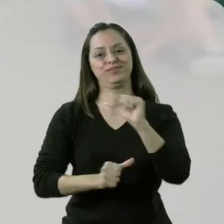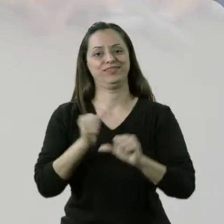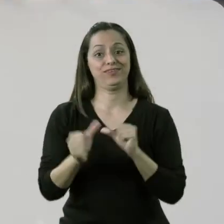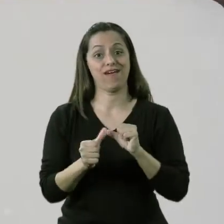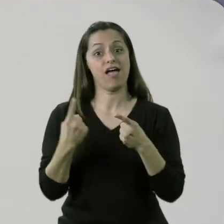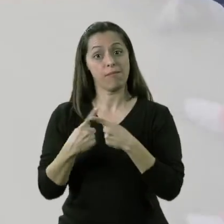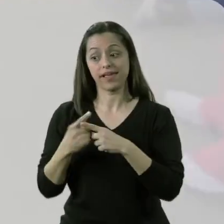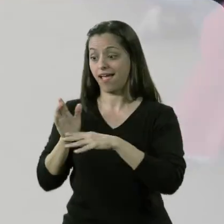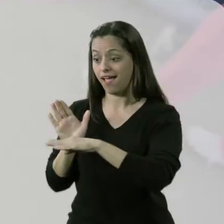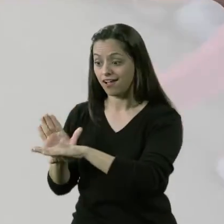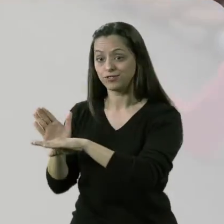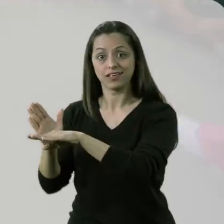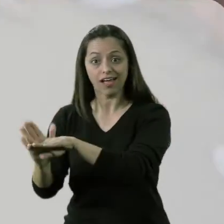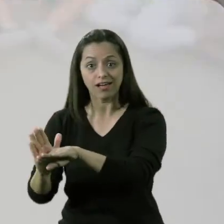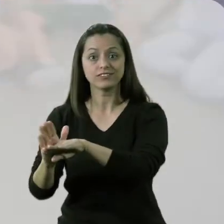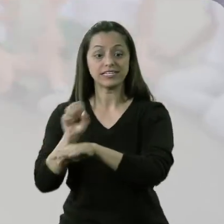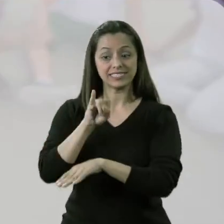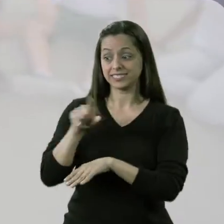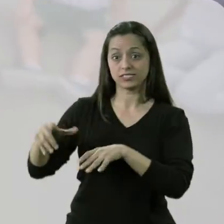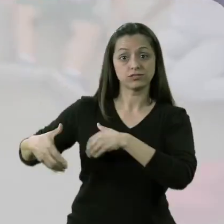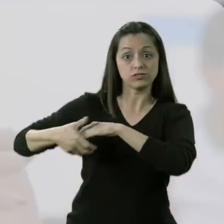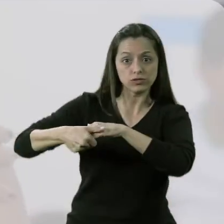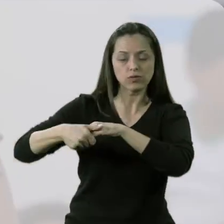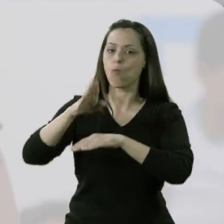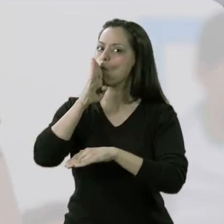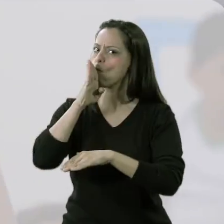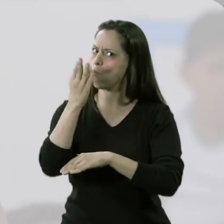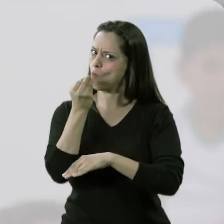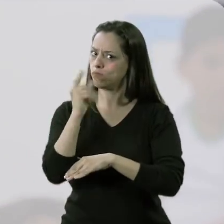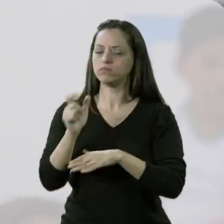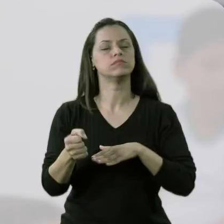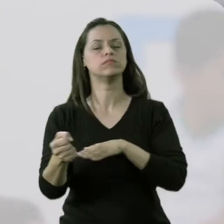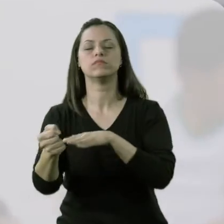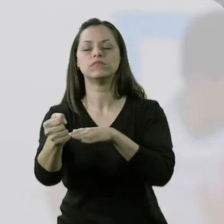Um iria ajudar o outro. O que estava segurando não podia falar, só podia direcionar.